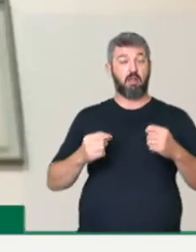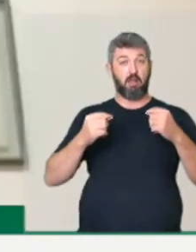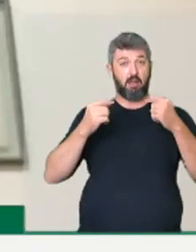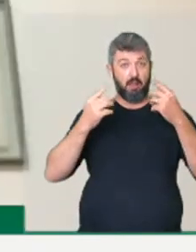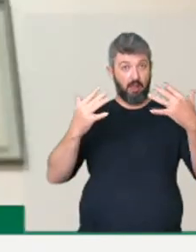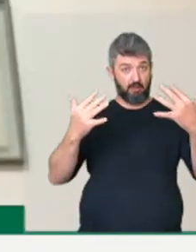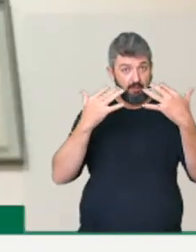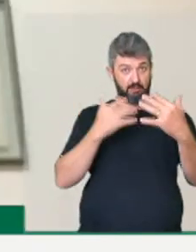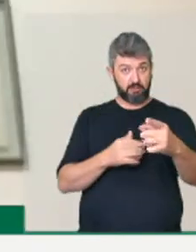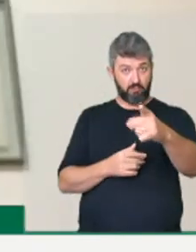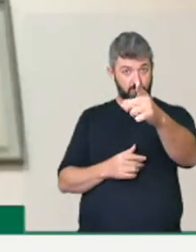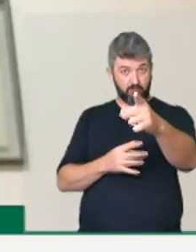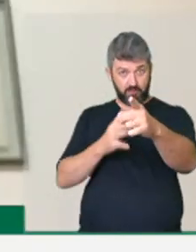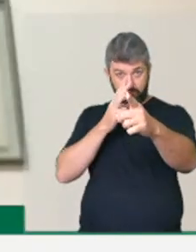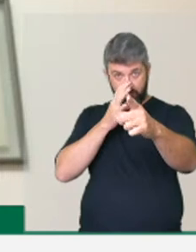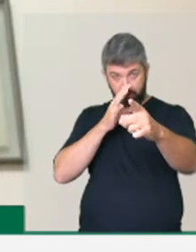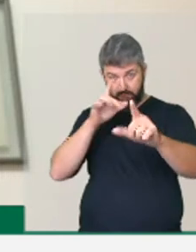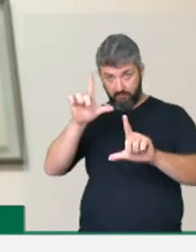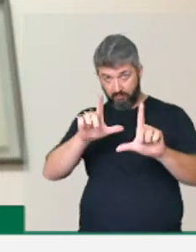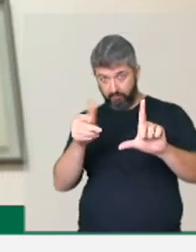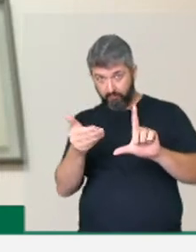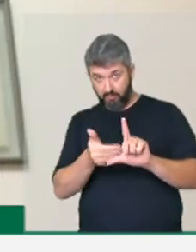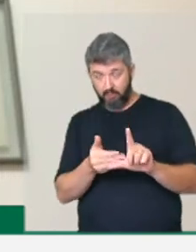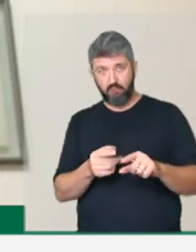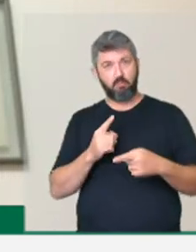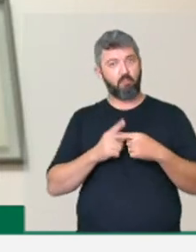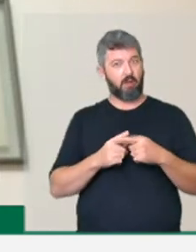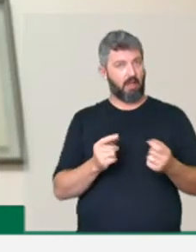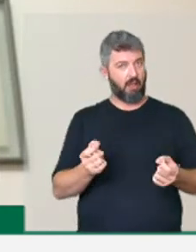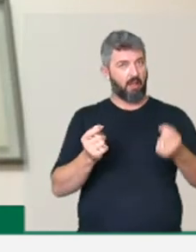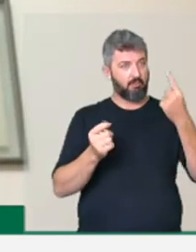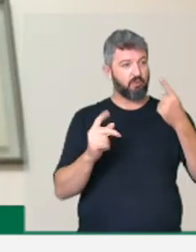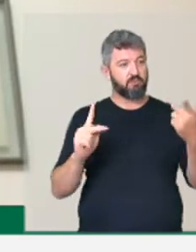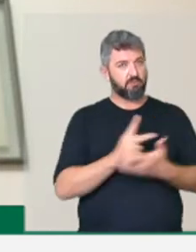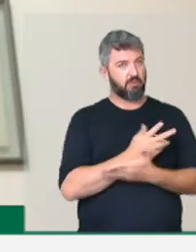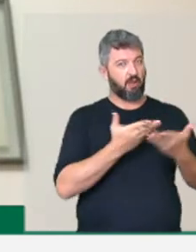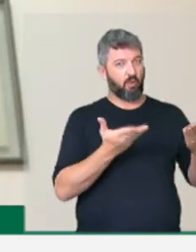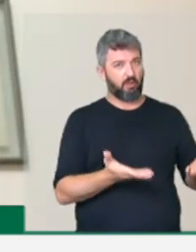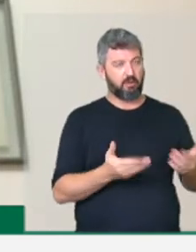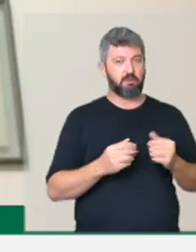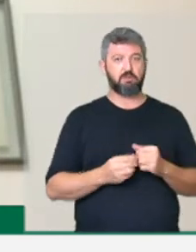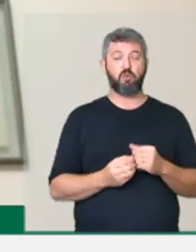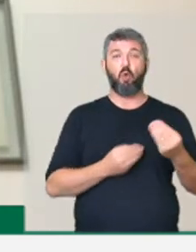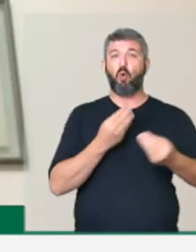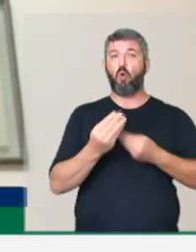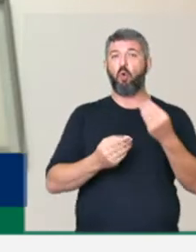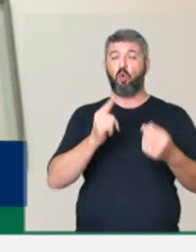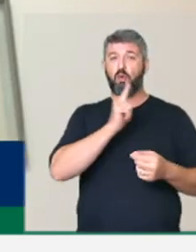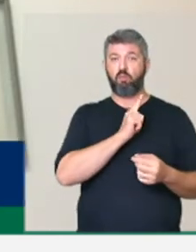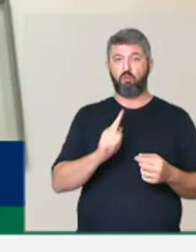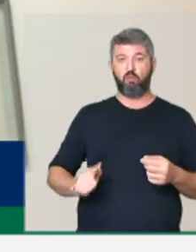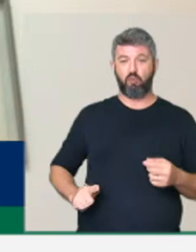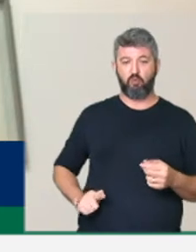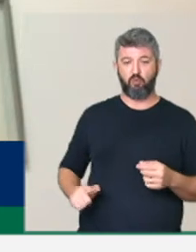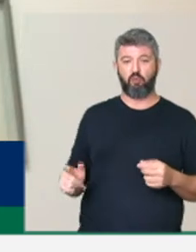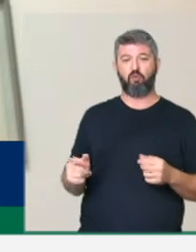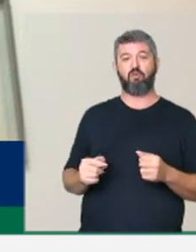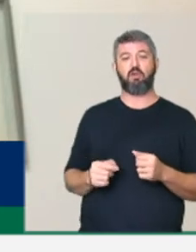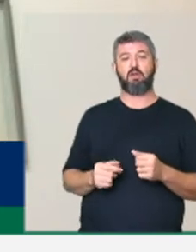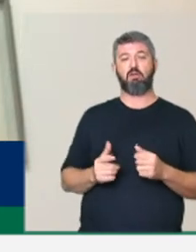PRIVADO E DESCUIDA... A GESTÃO DO... DA, DO RECURSO PÚBLICO DO ORÇAMENTO PÚ